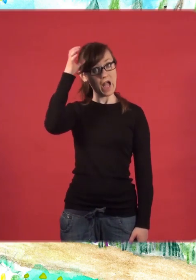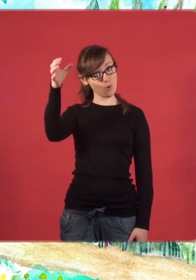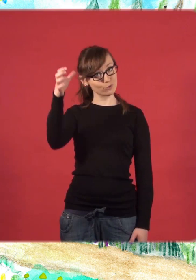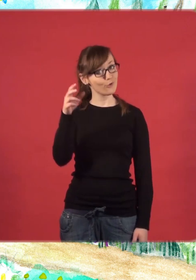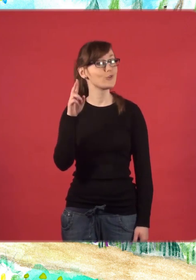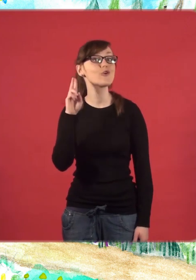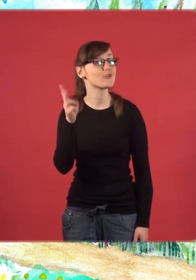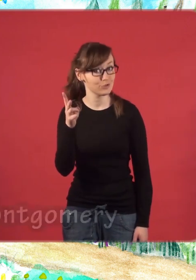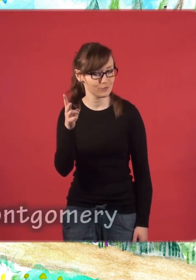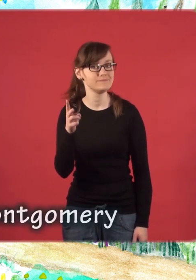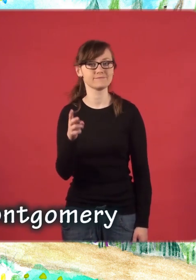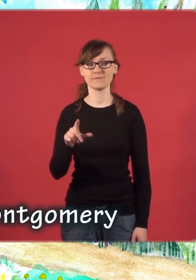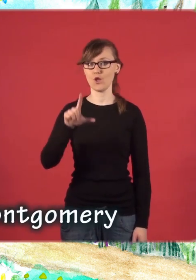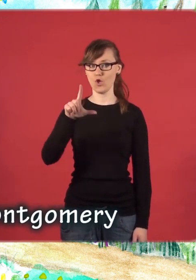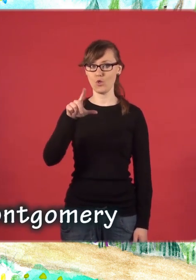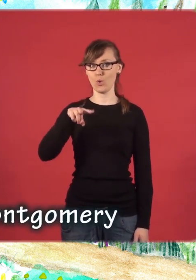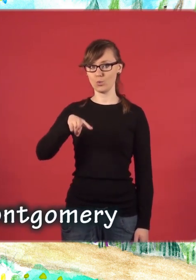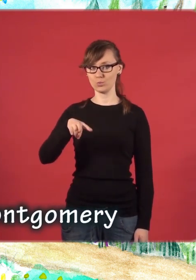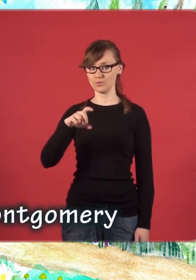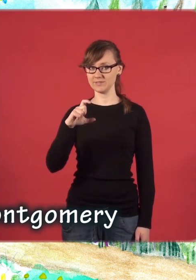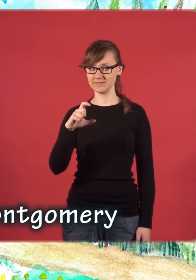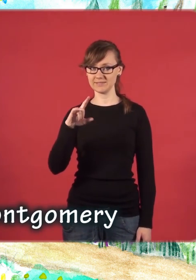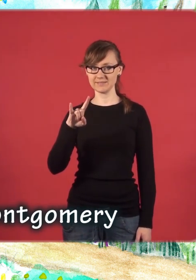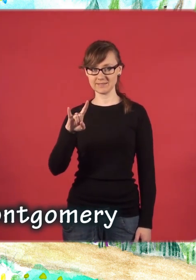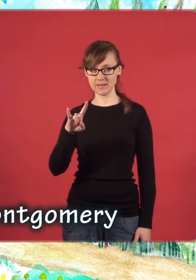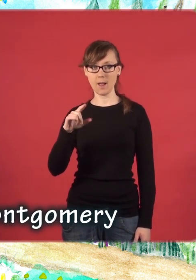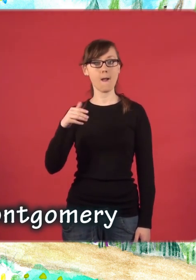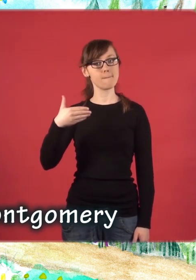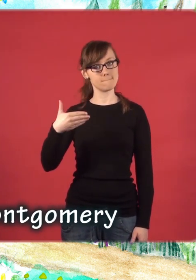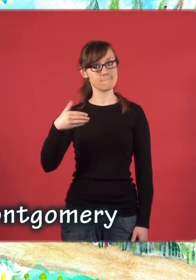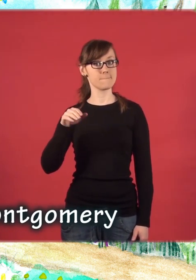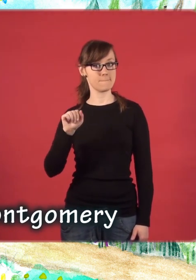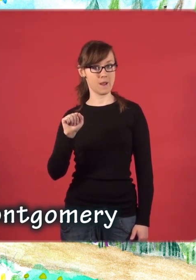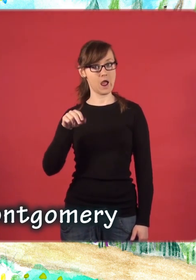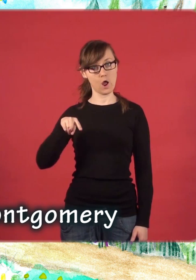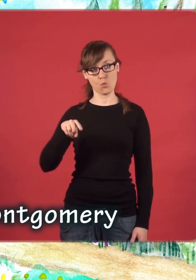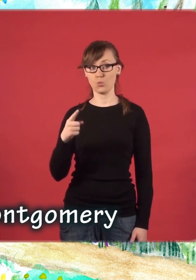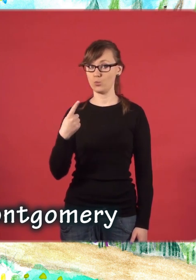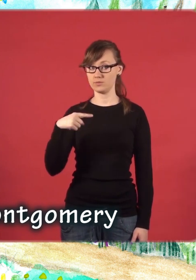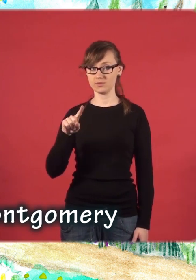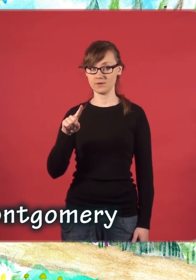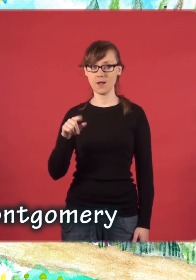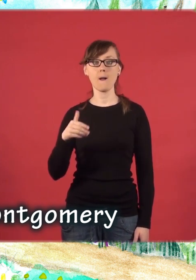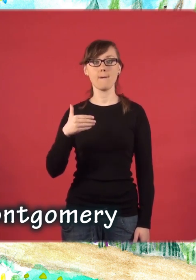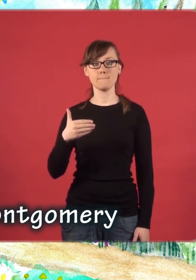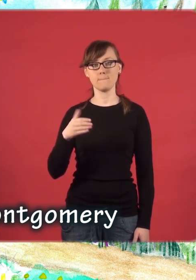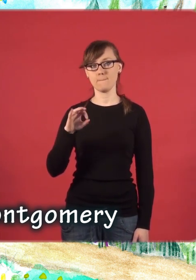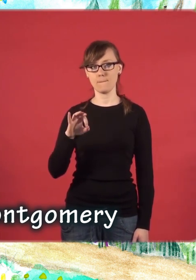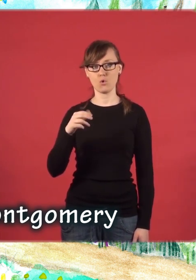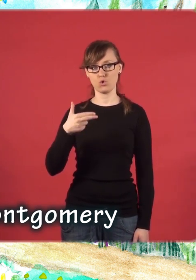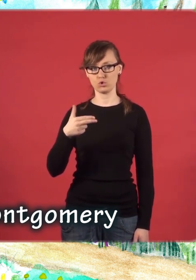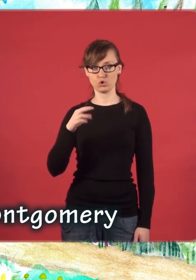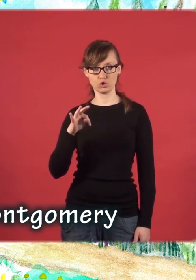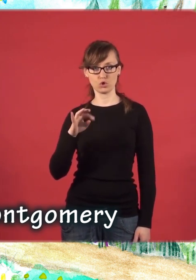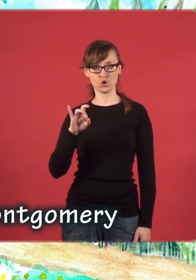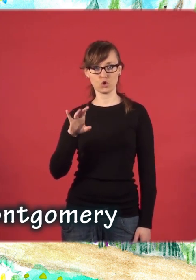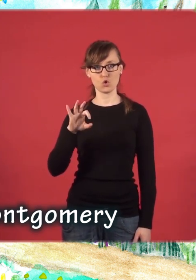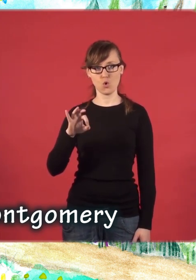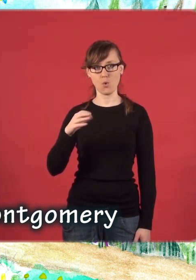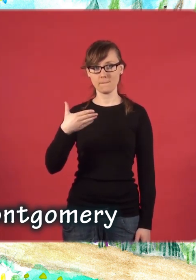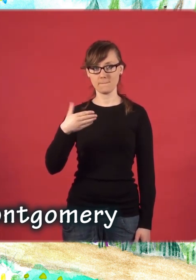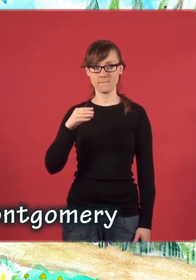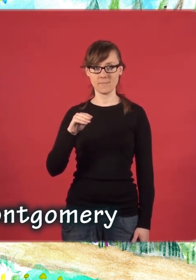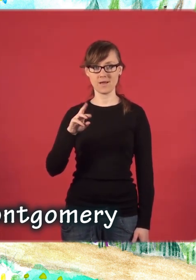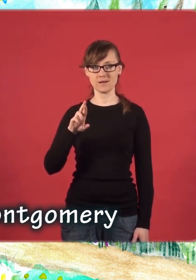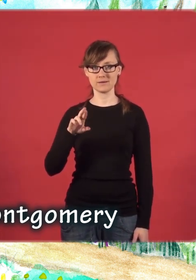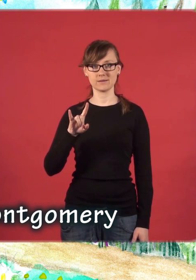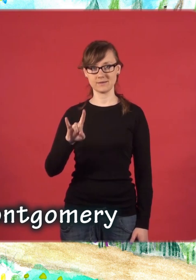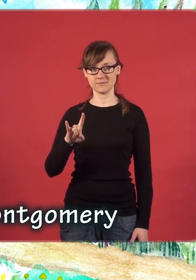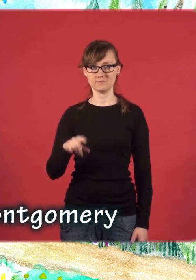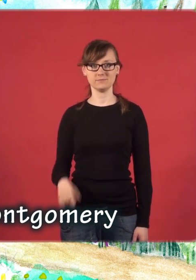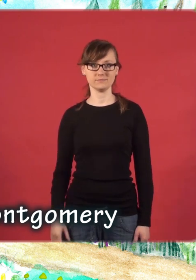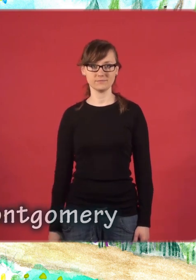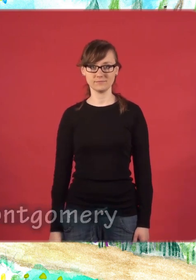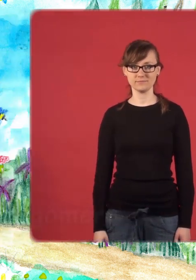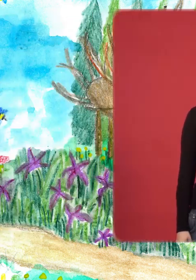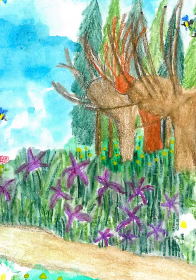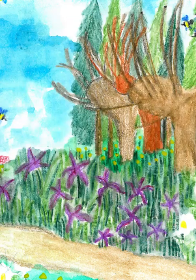Autor: Lucy Maud Montgomery